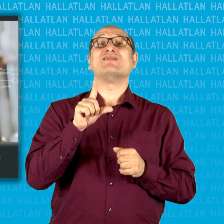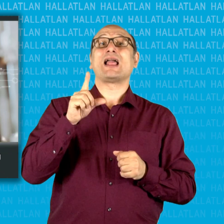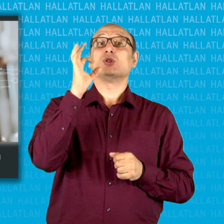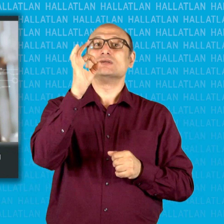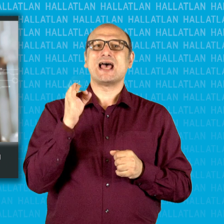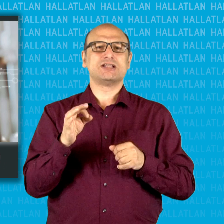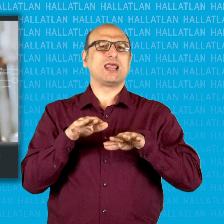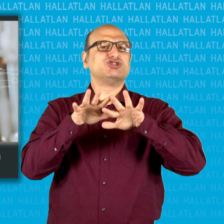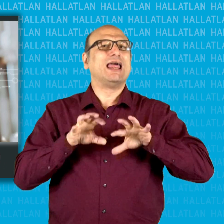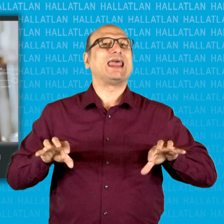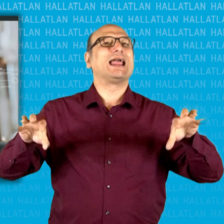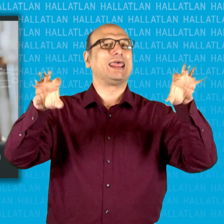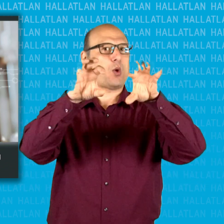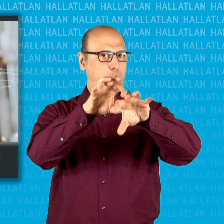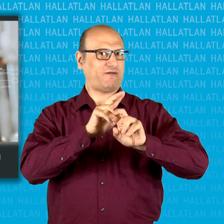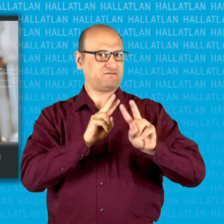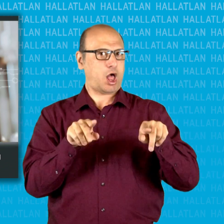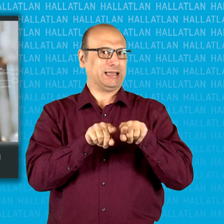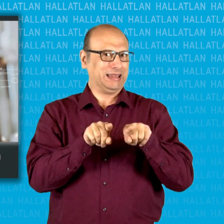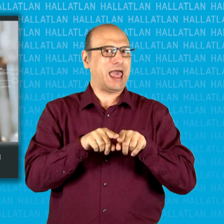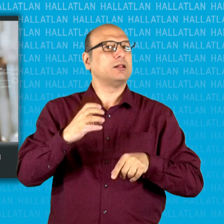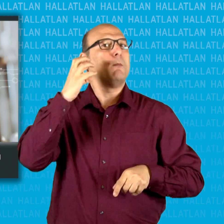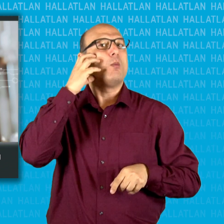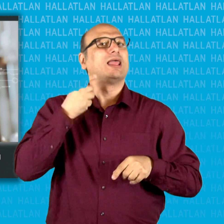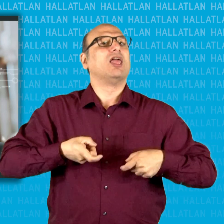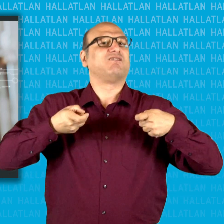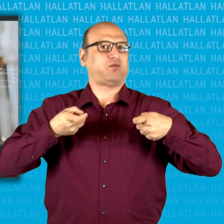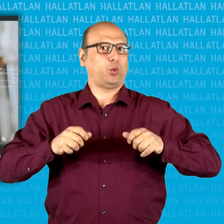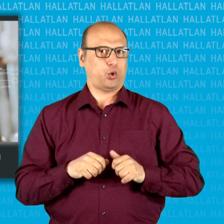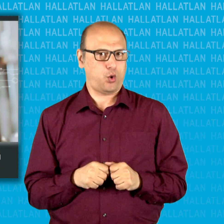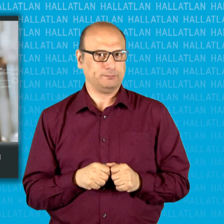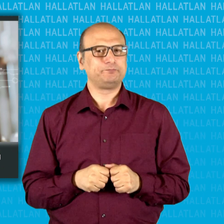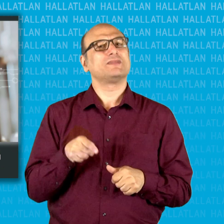ami jelentősen elmarad a 42 százalékos régiós átlagtól,